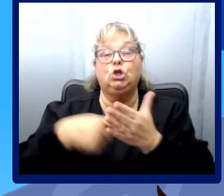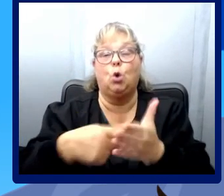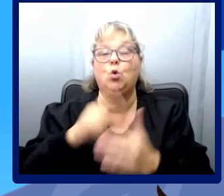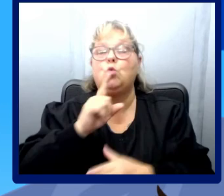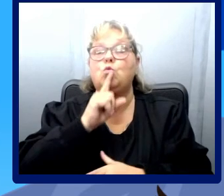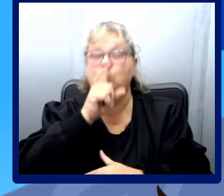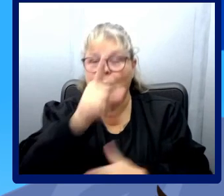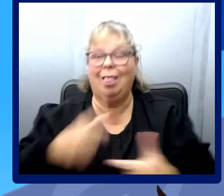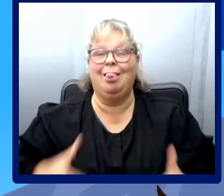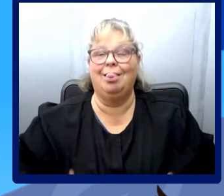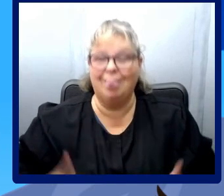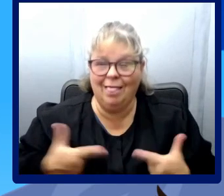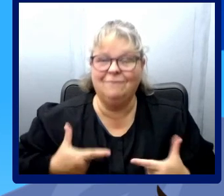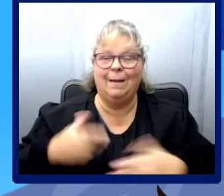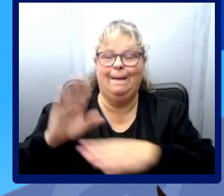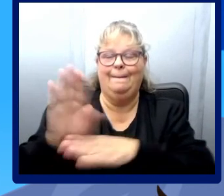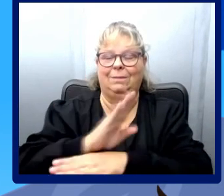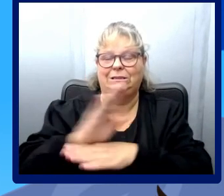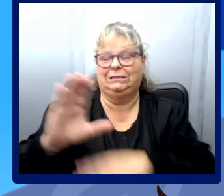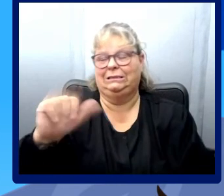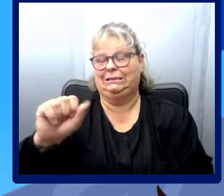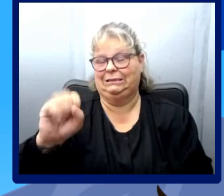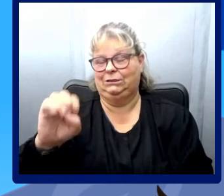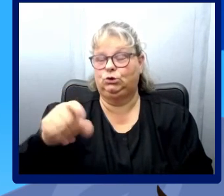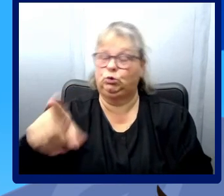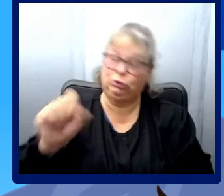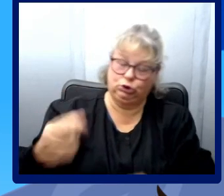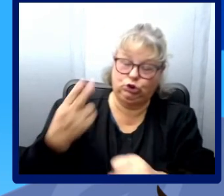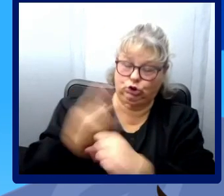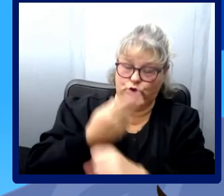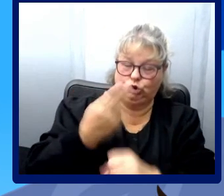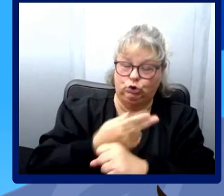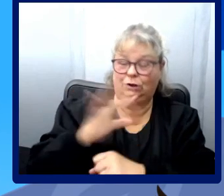que pueden usar para resolver problemas empresariales.